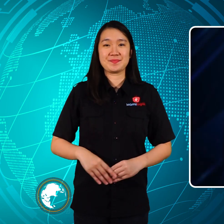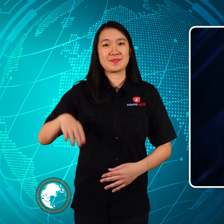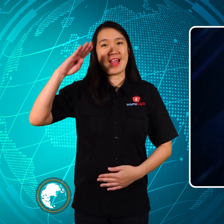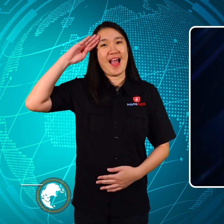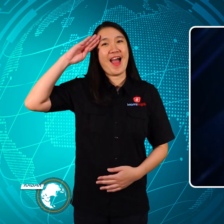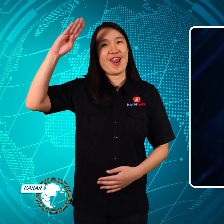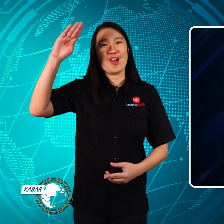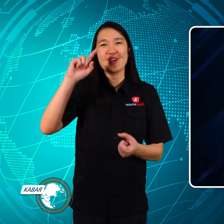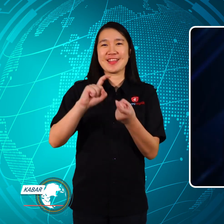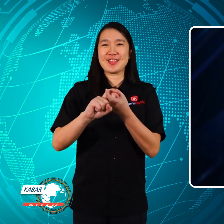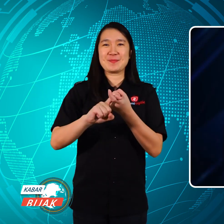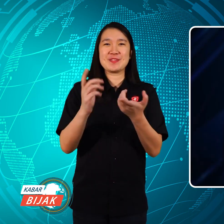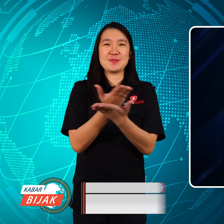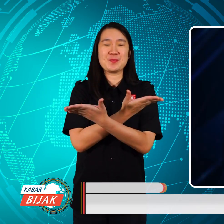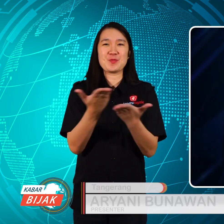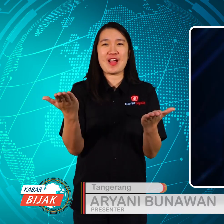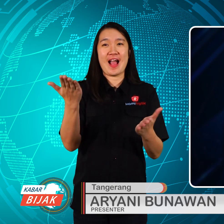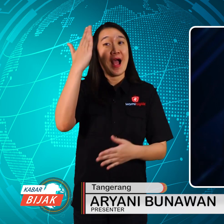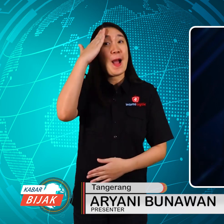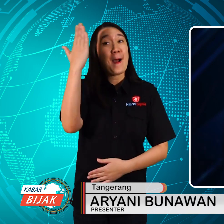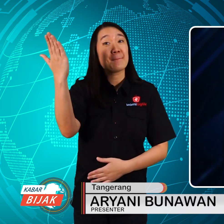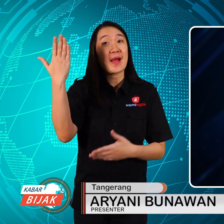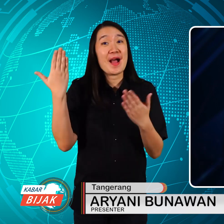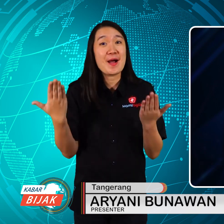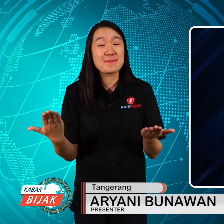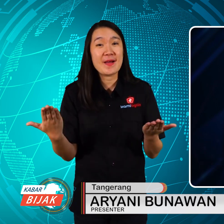Halo teman-teman semua, apa kabar?